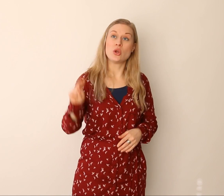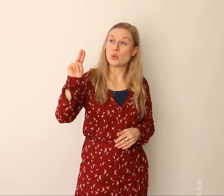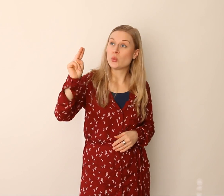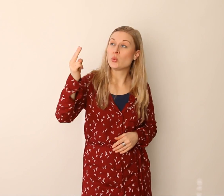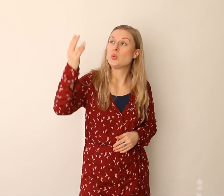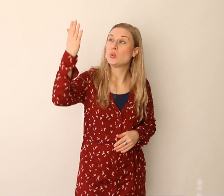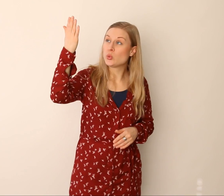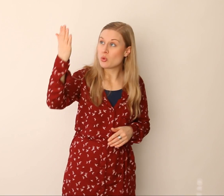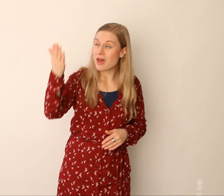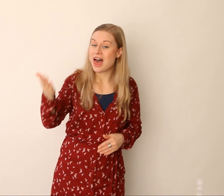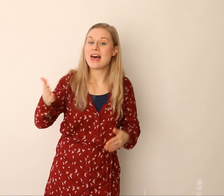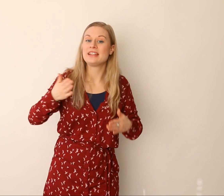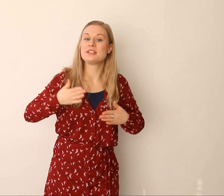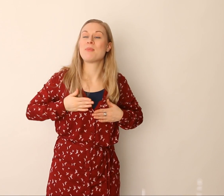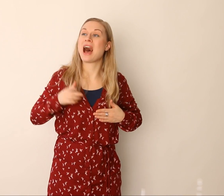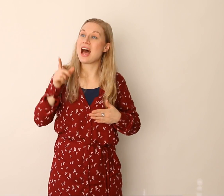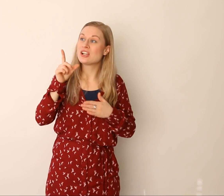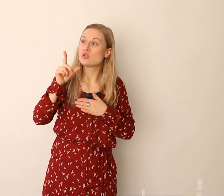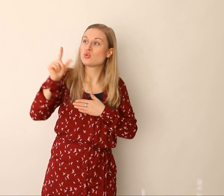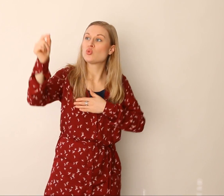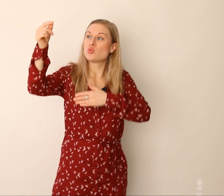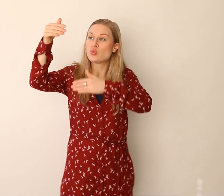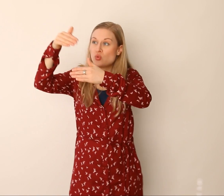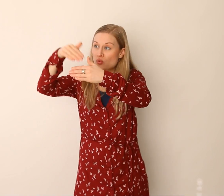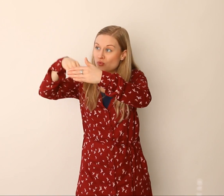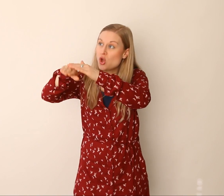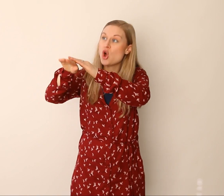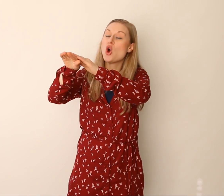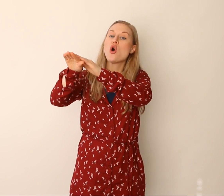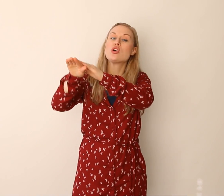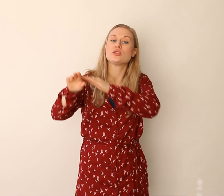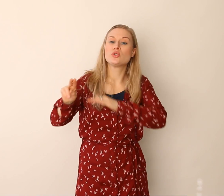U bent mijn toevlucht.